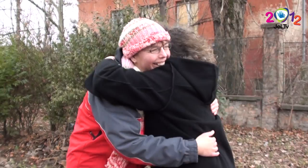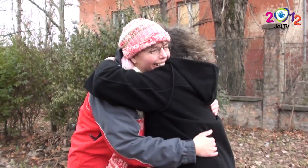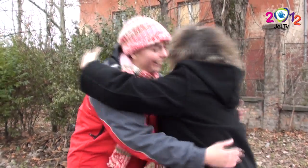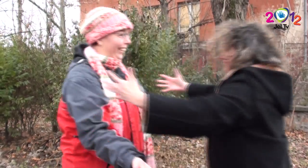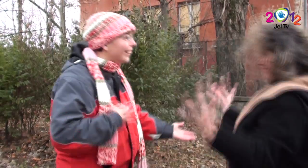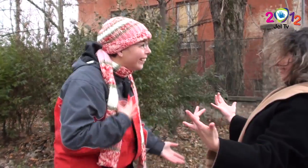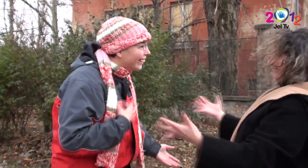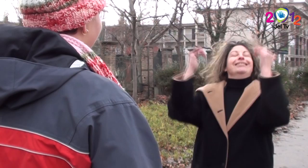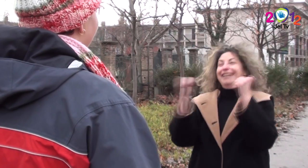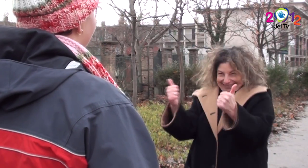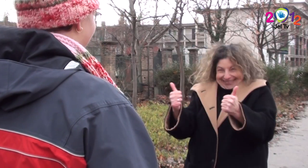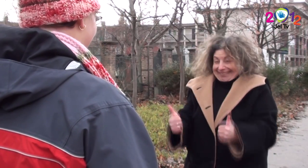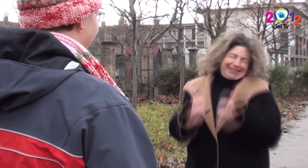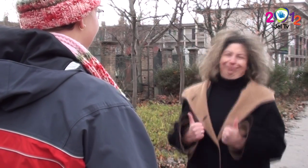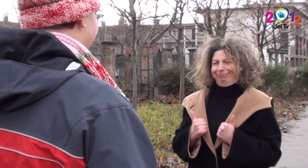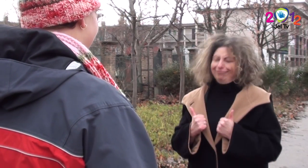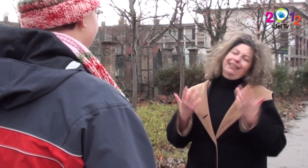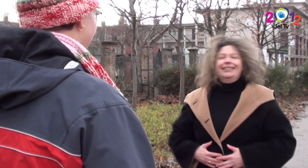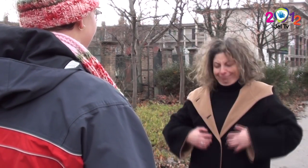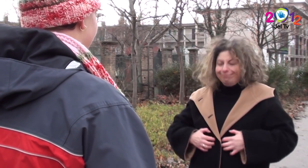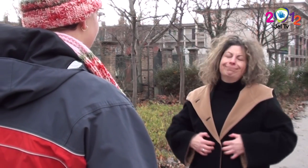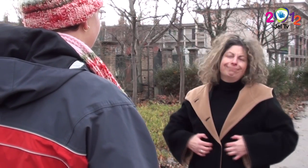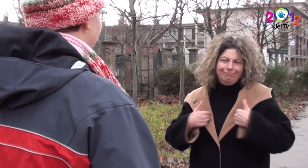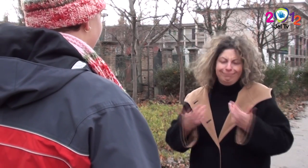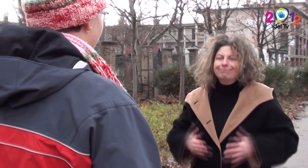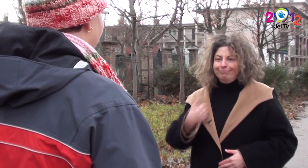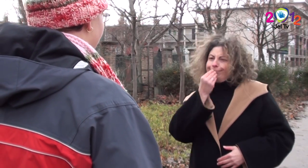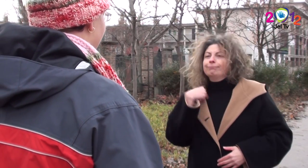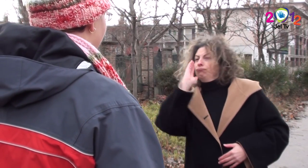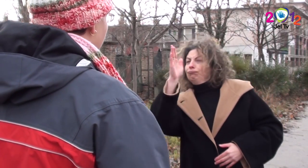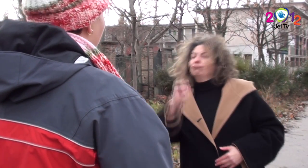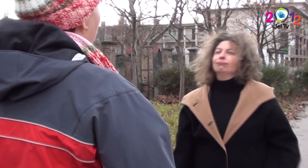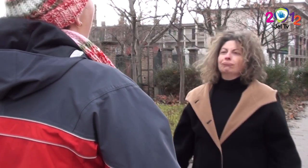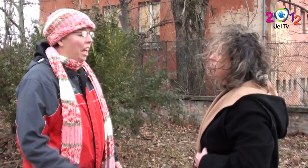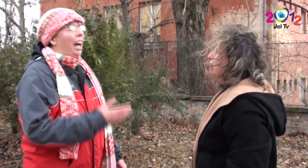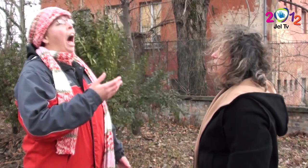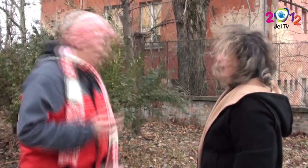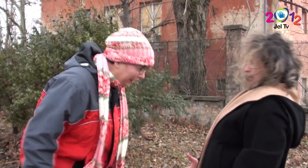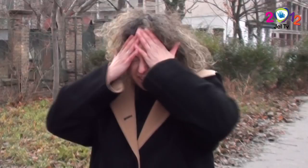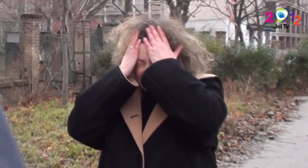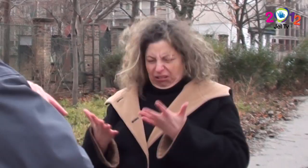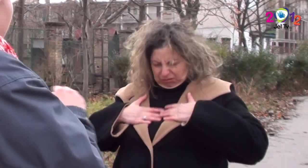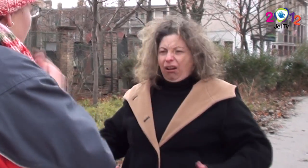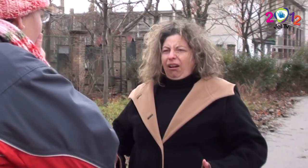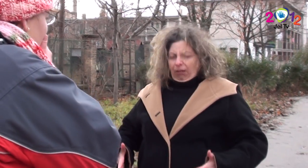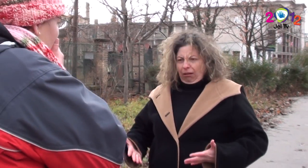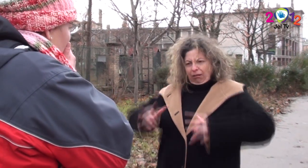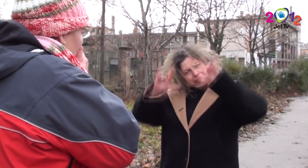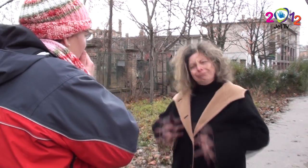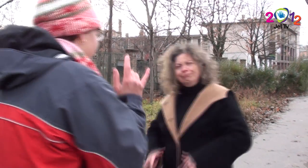Hogy vagy? Szuper! Éhes vagyok, most megyek enni. HAPCI! Bocsánat!